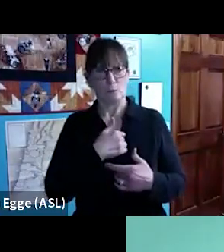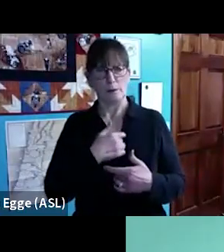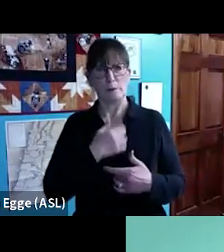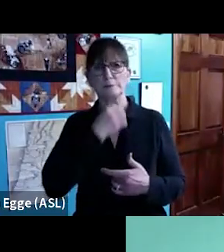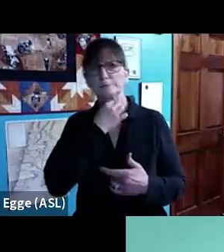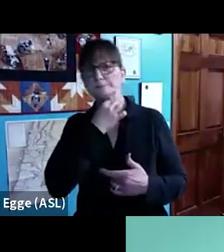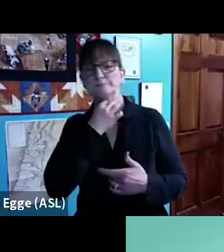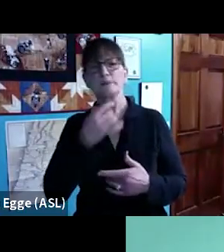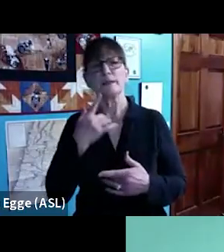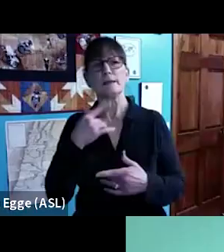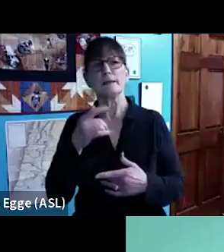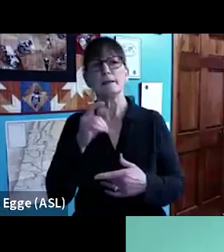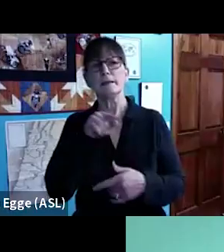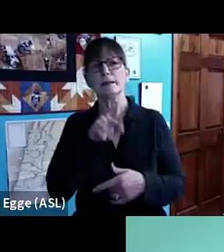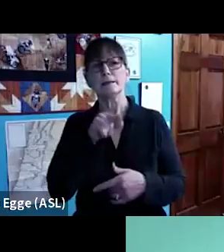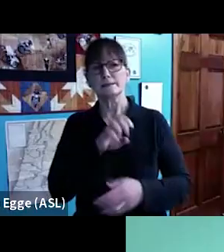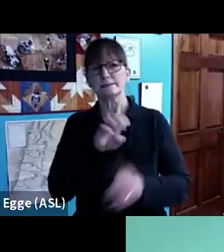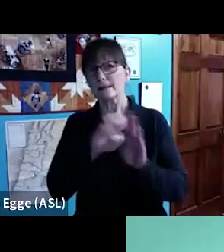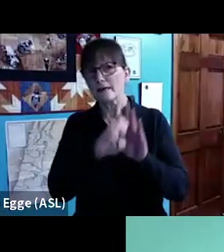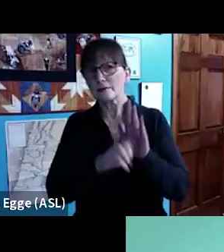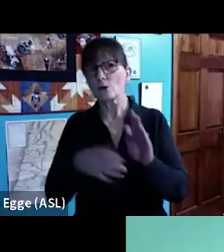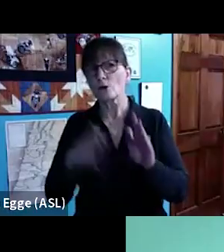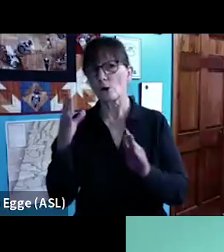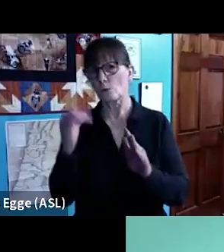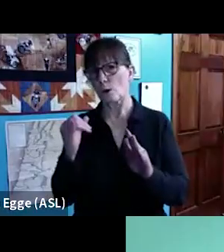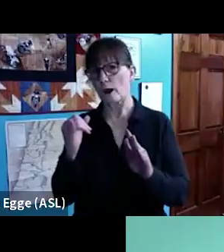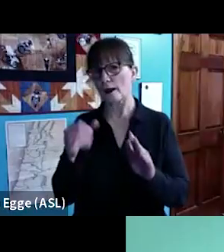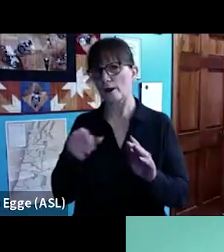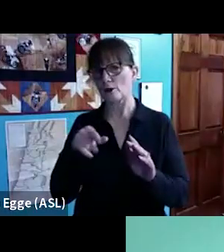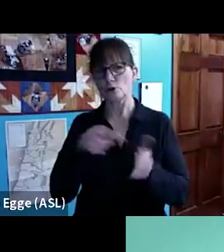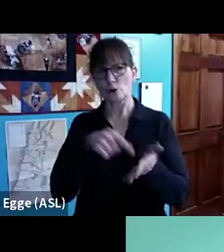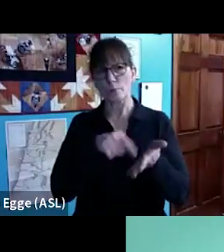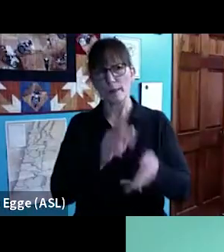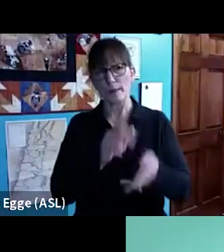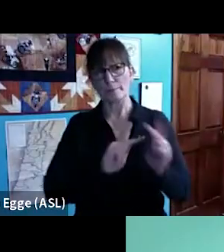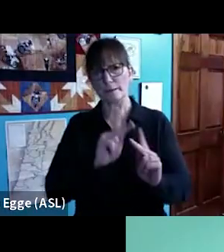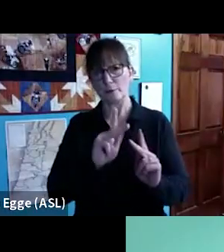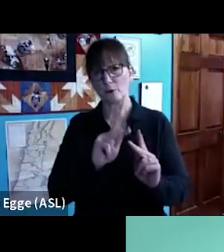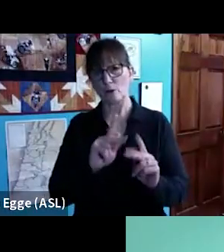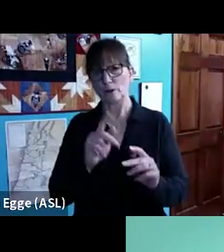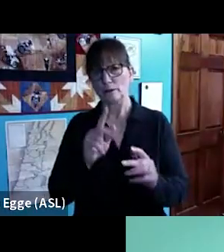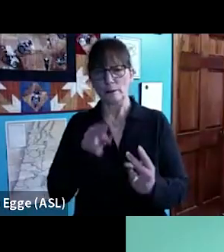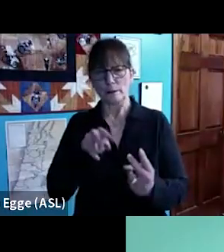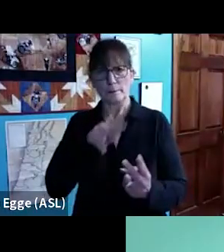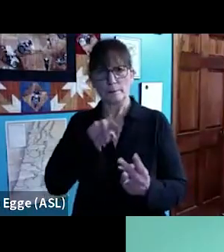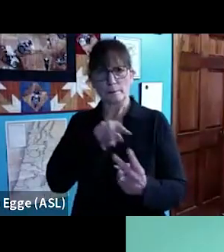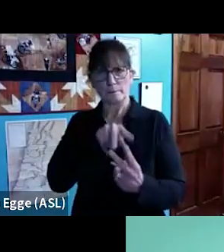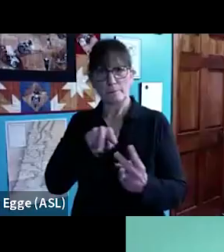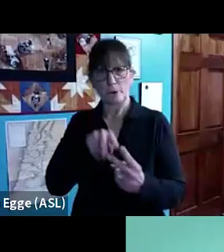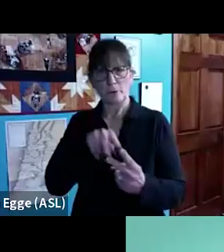cualquier tipo de información que normalmente llegue con el cambio. Me aseguro de que les llegue a ella para que ella pueda compartirlo con todos ustedes.